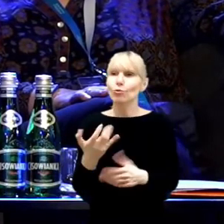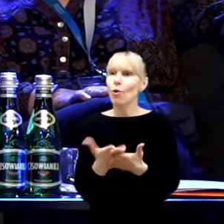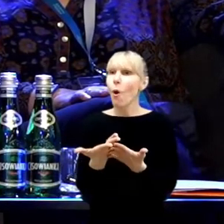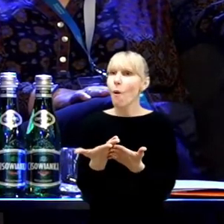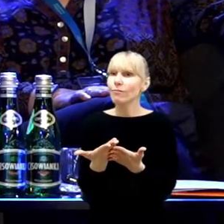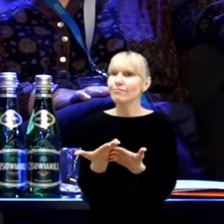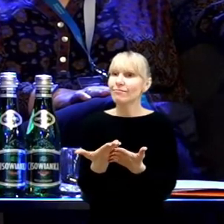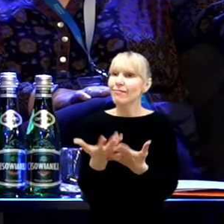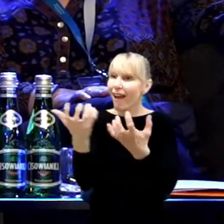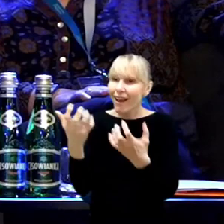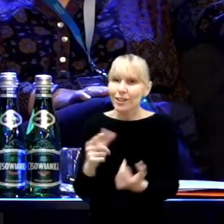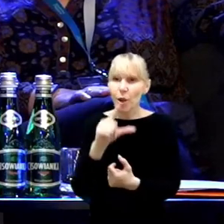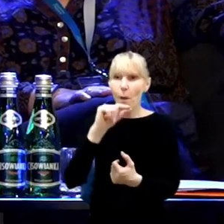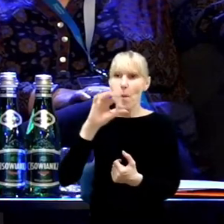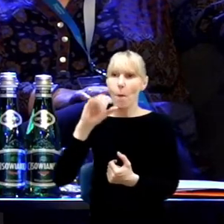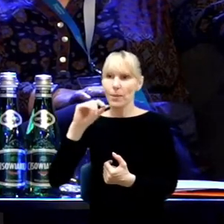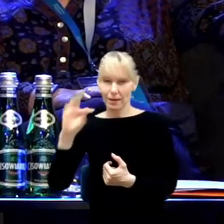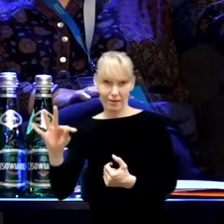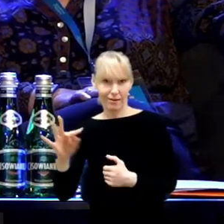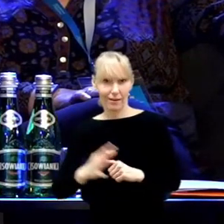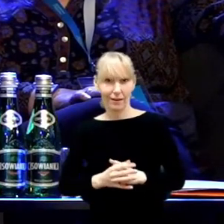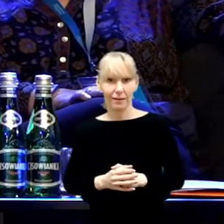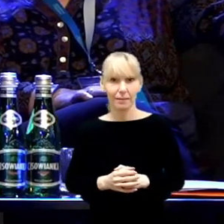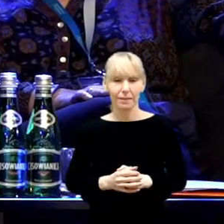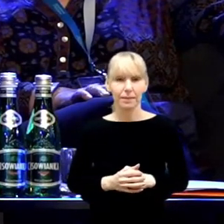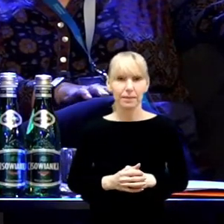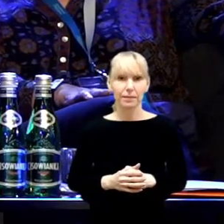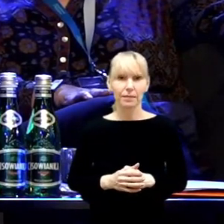mogę w jak krótkim terminie sprzedać, bo przecież każdy inwestuje tutaj